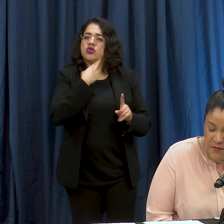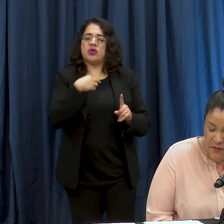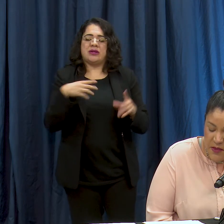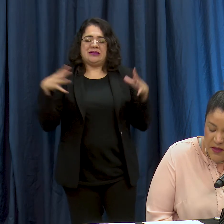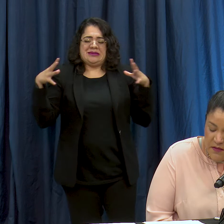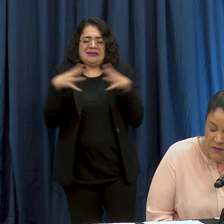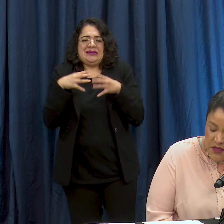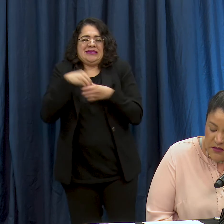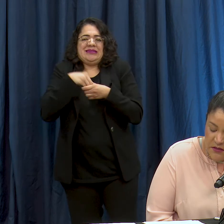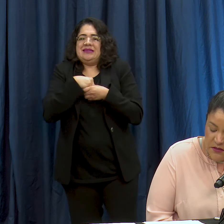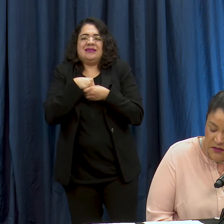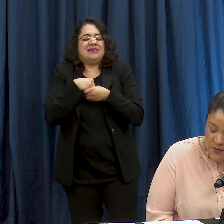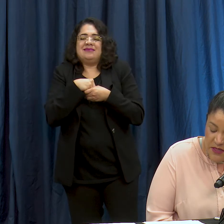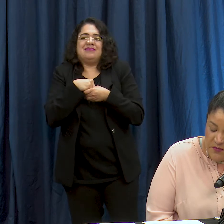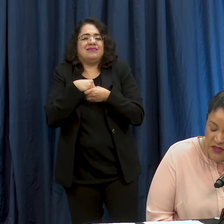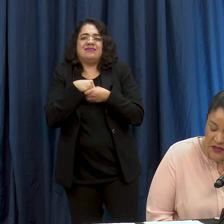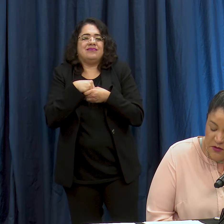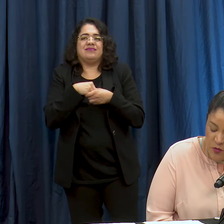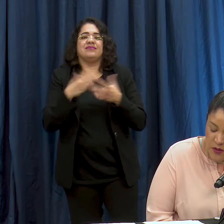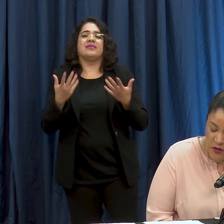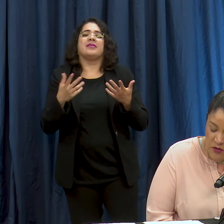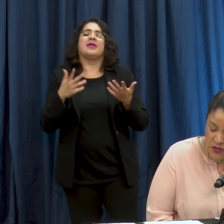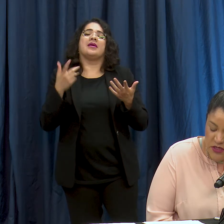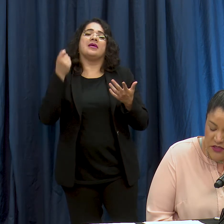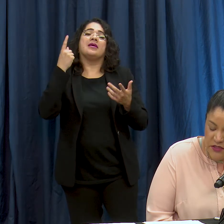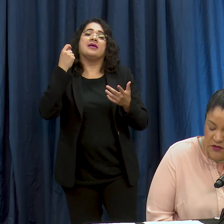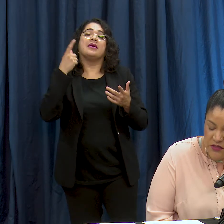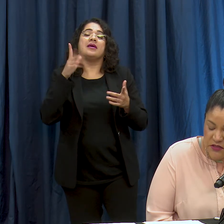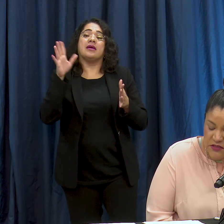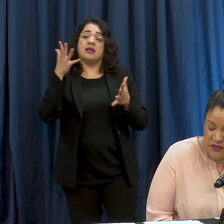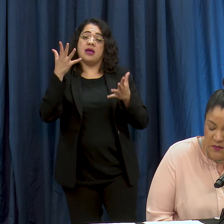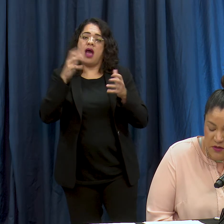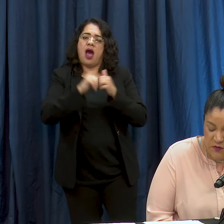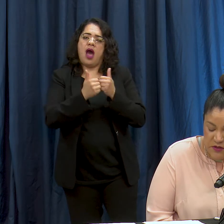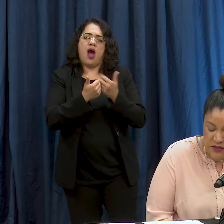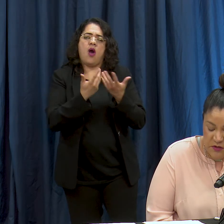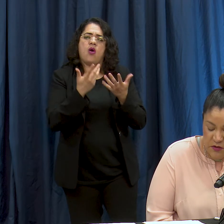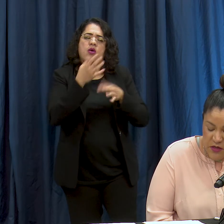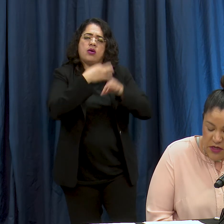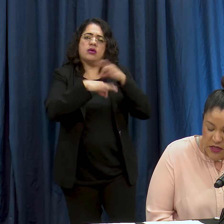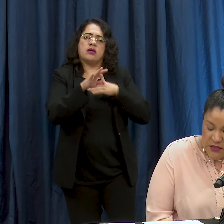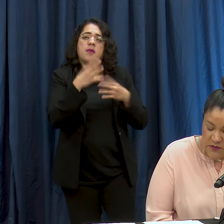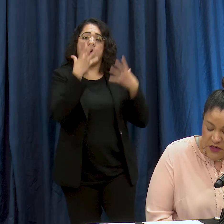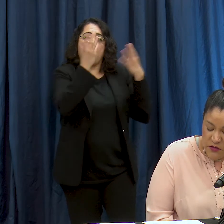Demi Demi n trayz complain con los recce c toda distance amento fisico CBN knows